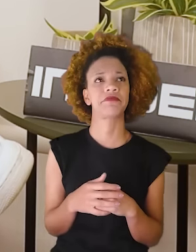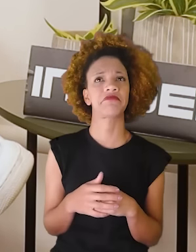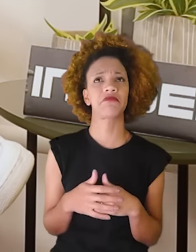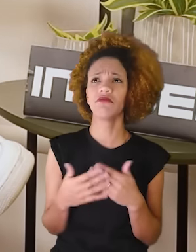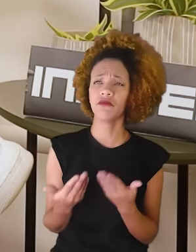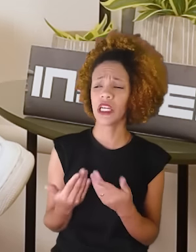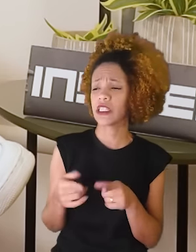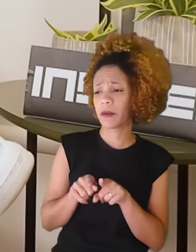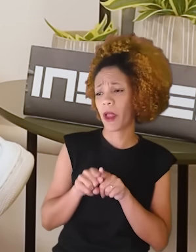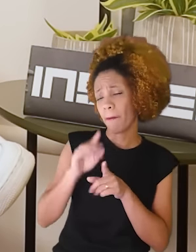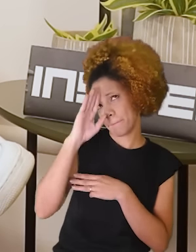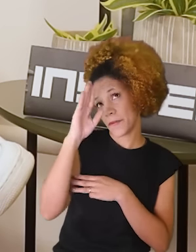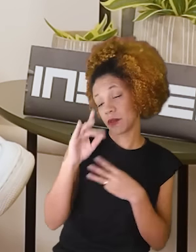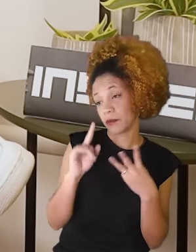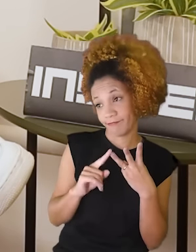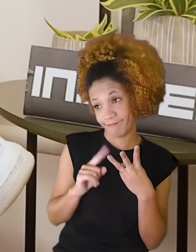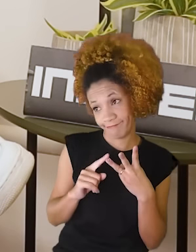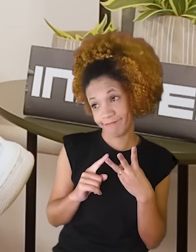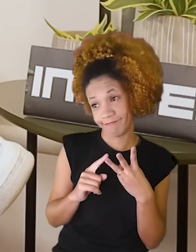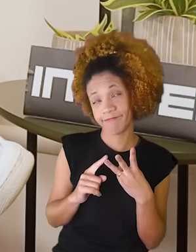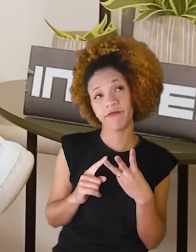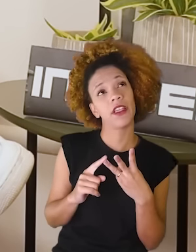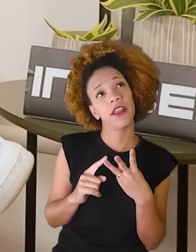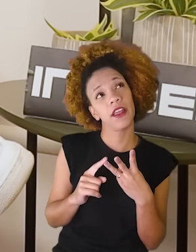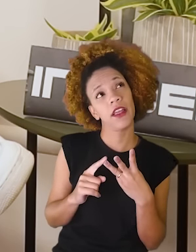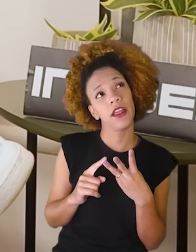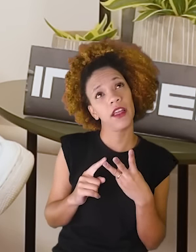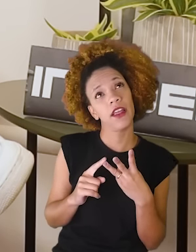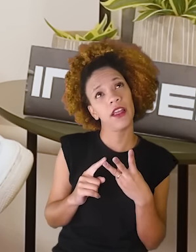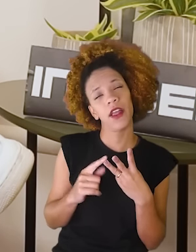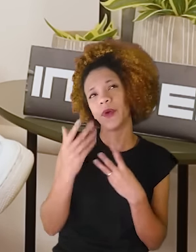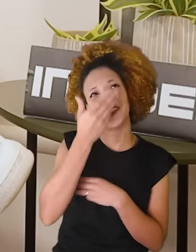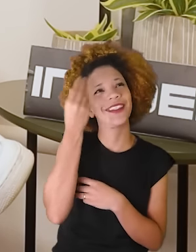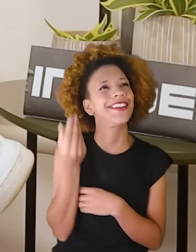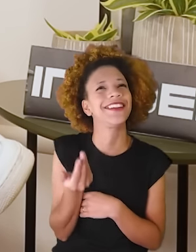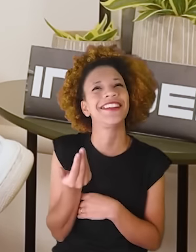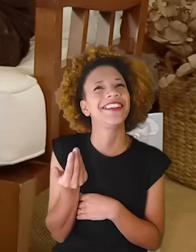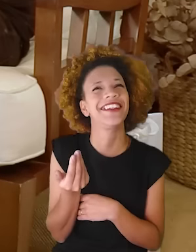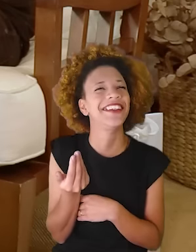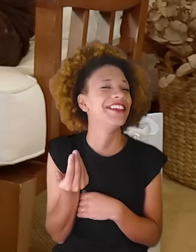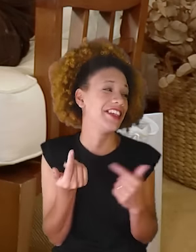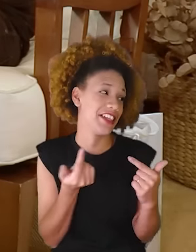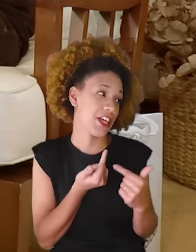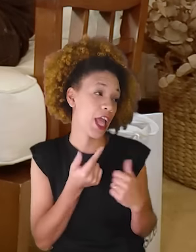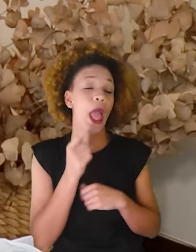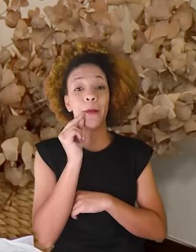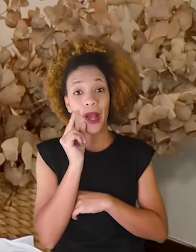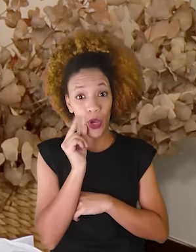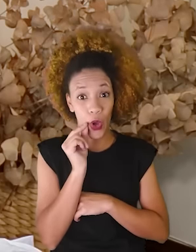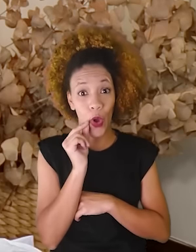que que o principal também outra coisa principal eu esqueci agora ok que é muita maconha que tem